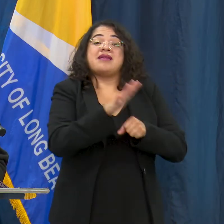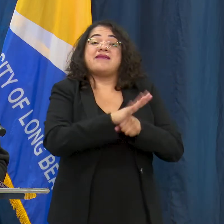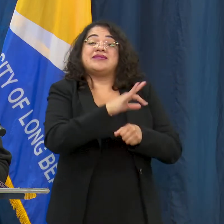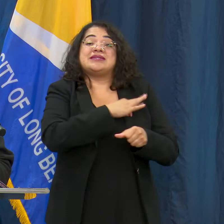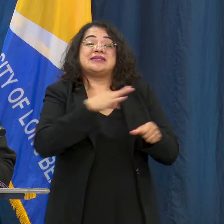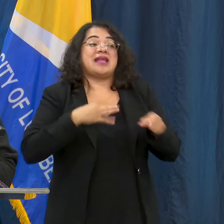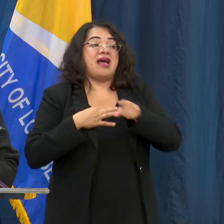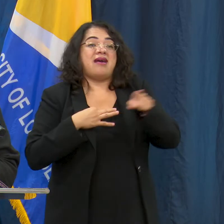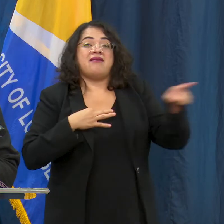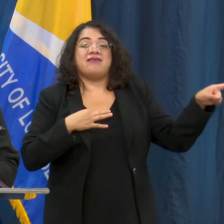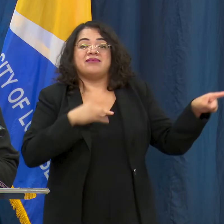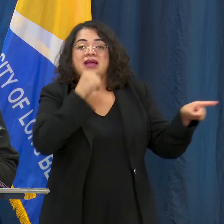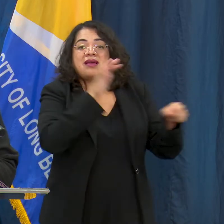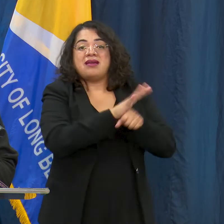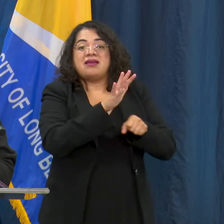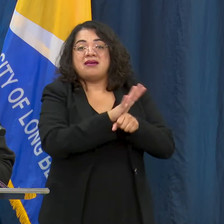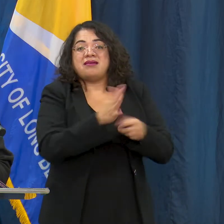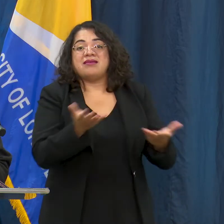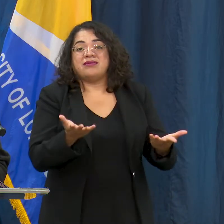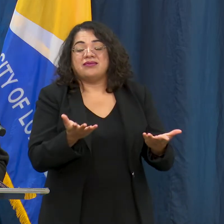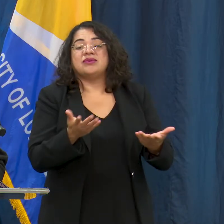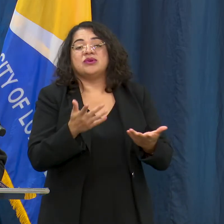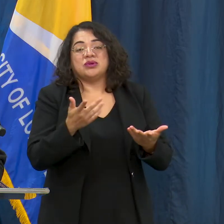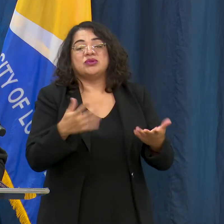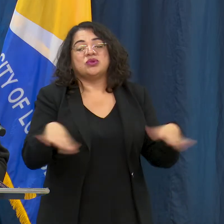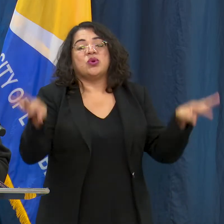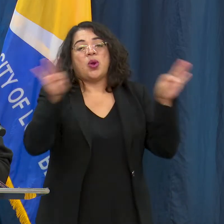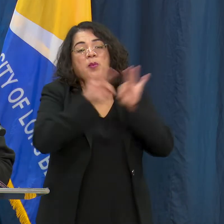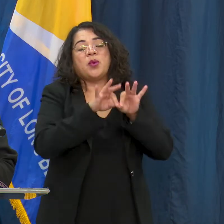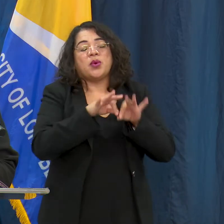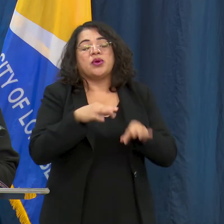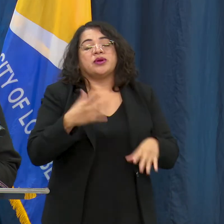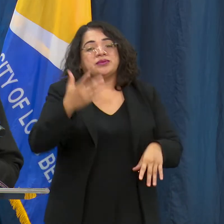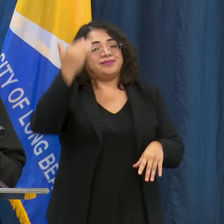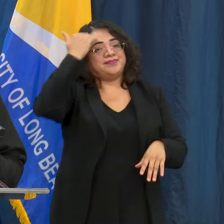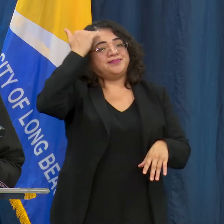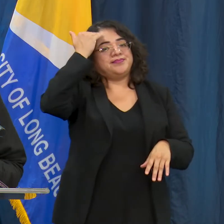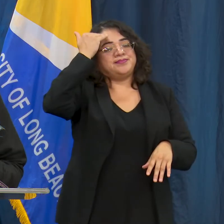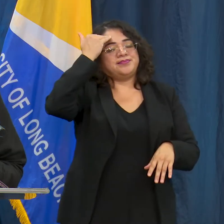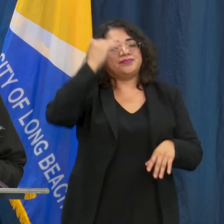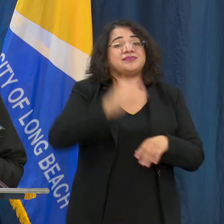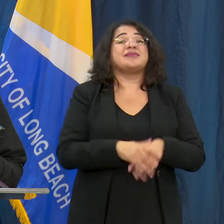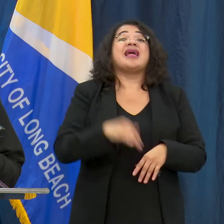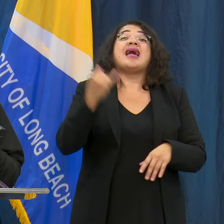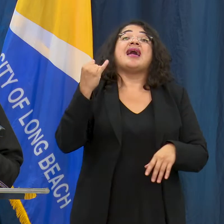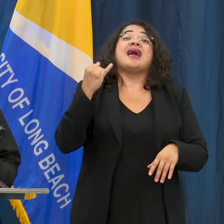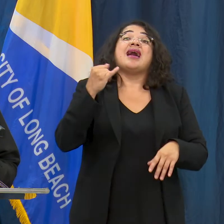en esos Ito's da dia es importante tambien Casey hace una cita y por alguna